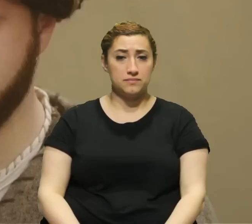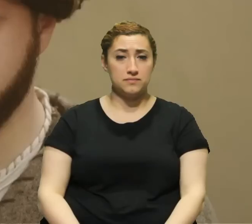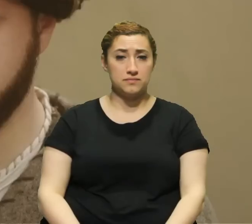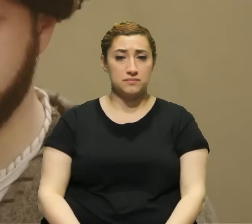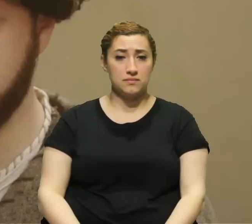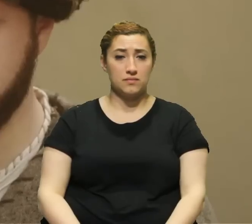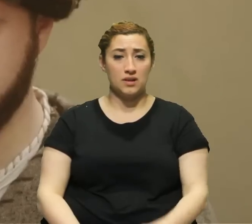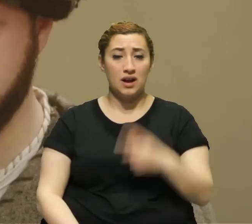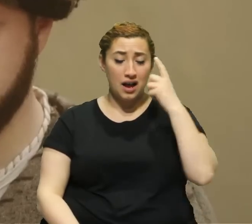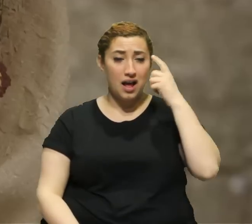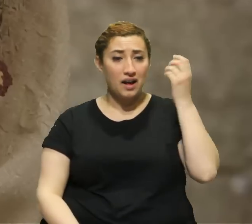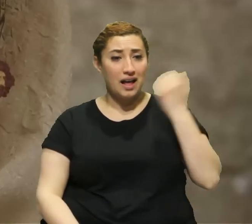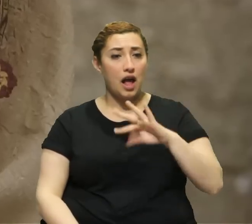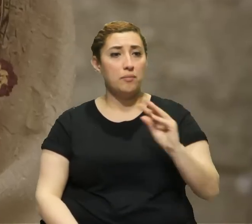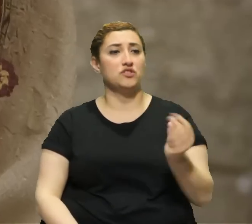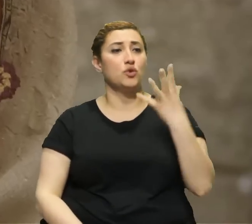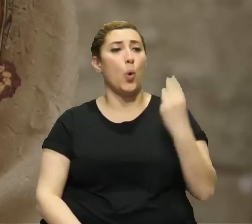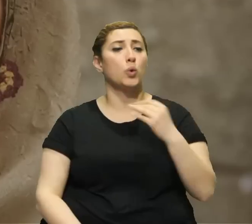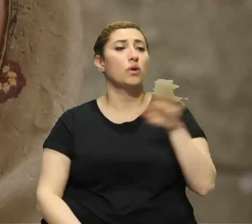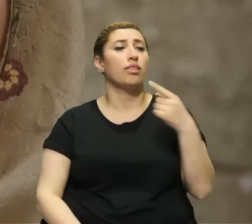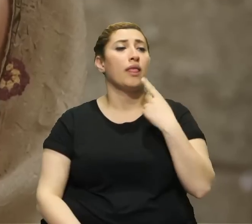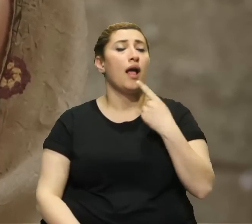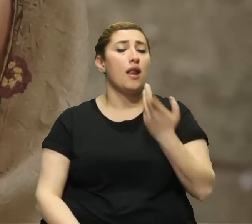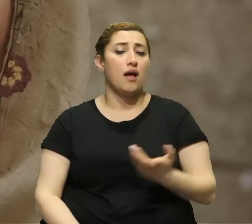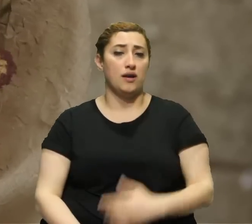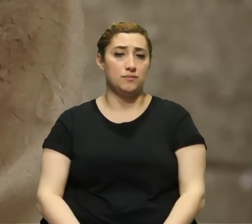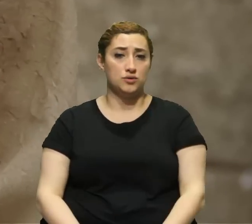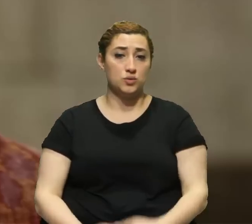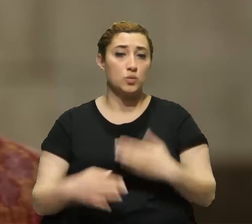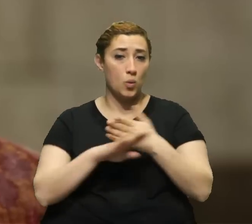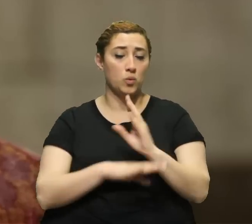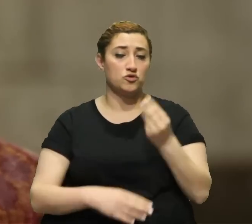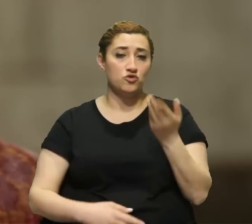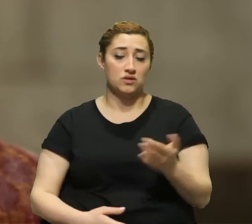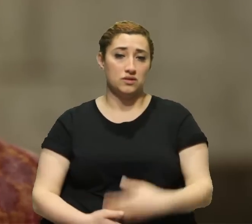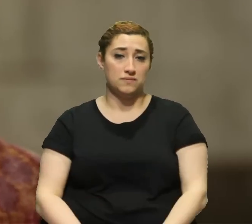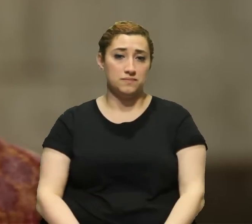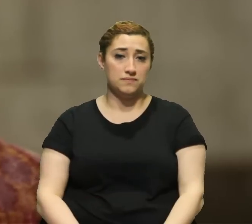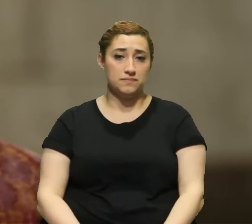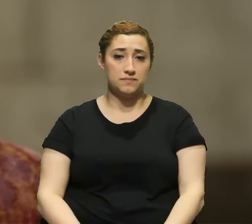Akla gelmeyen başa gelir der imiş atalar. Doğru imiş.